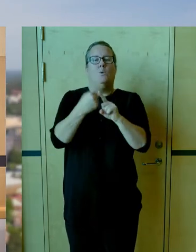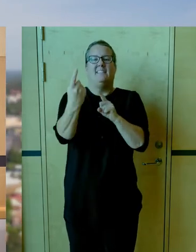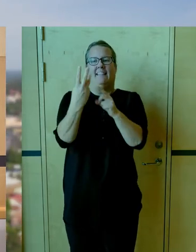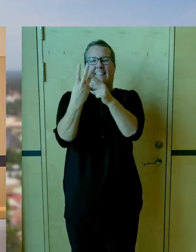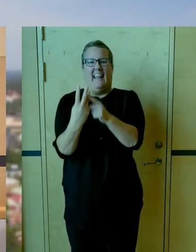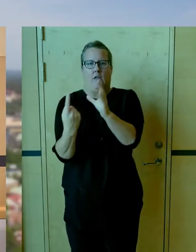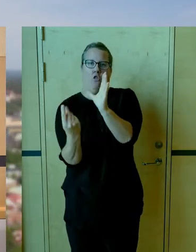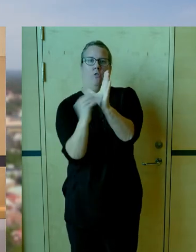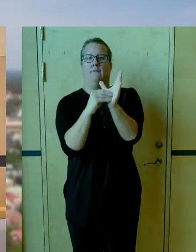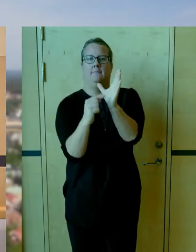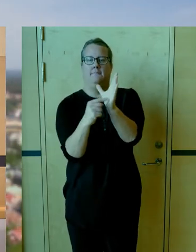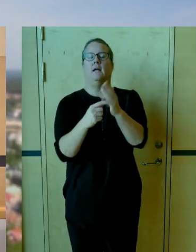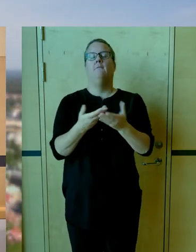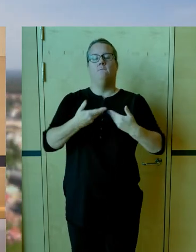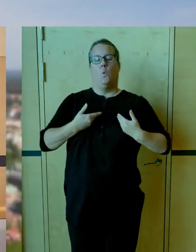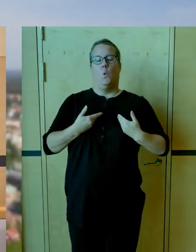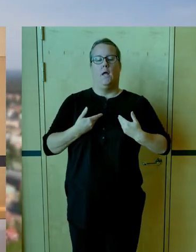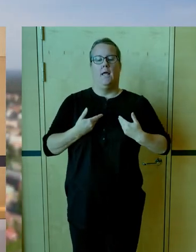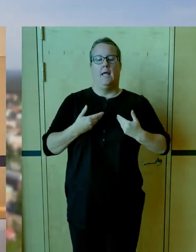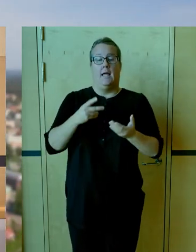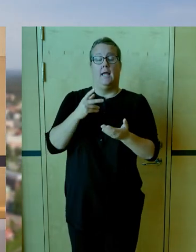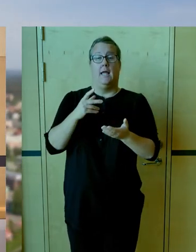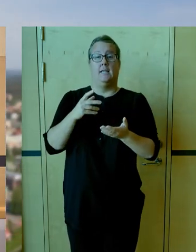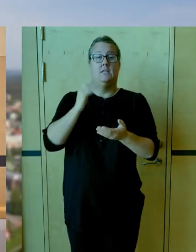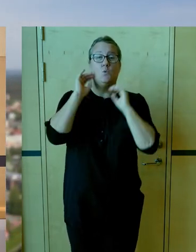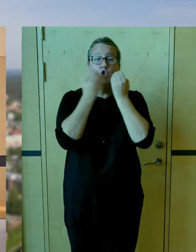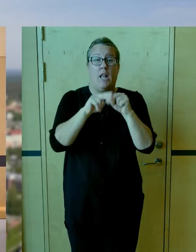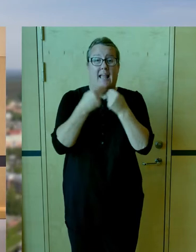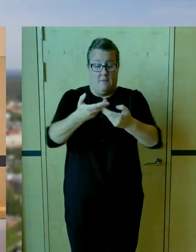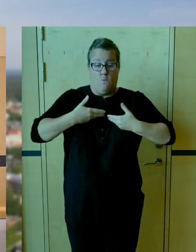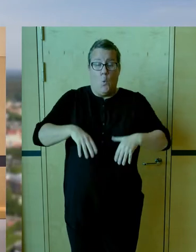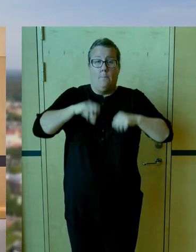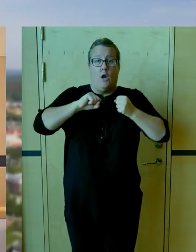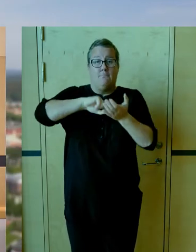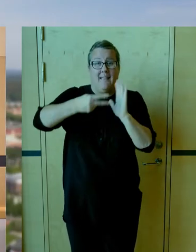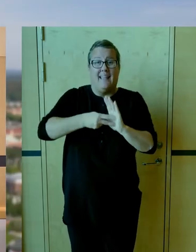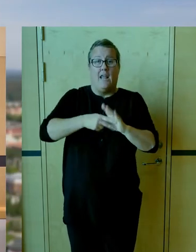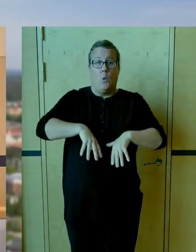Att kommunfullmäktige ger socialnämnden i uppdrag Att planera ett boende på 120 platser